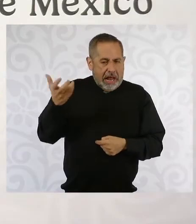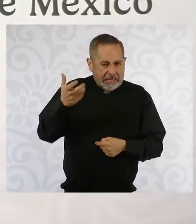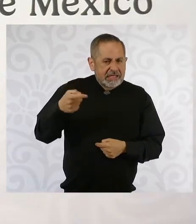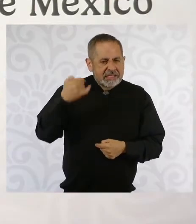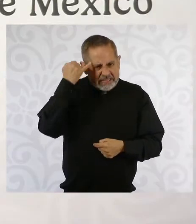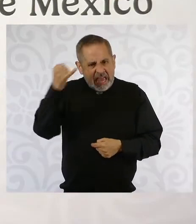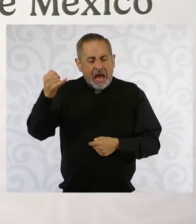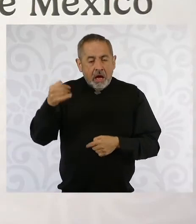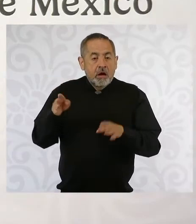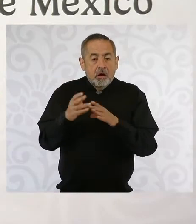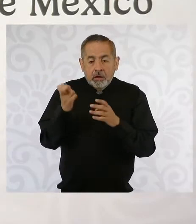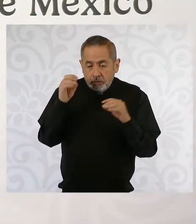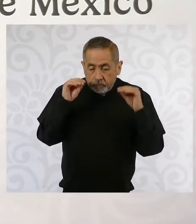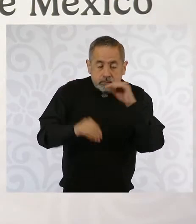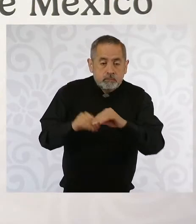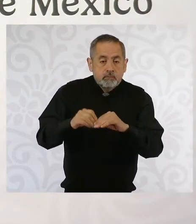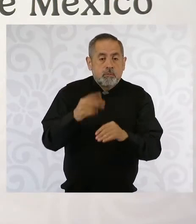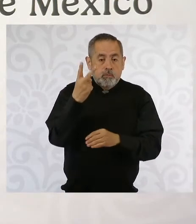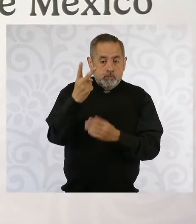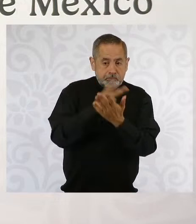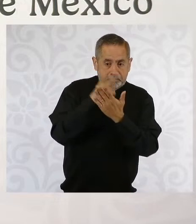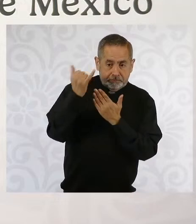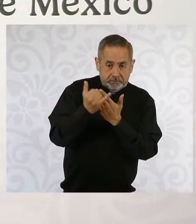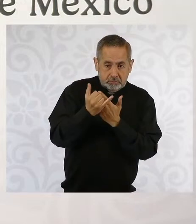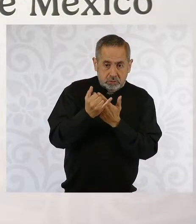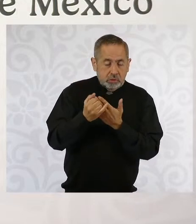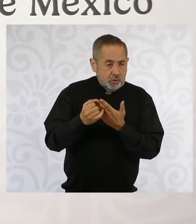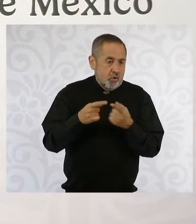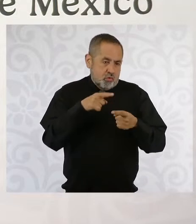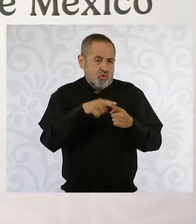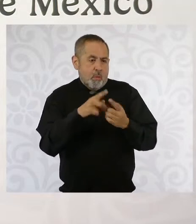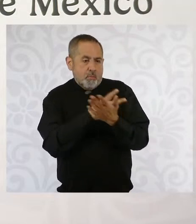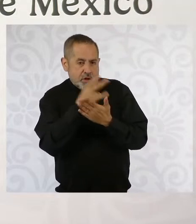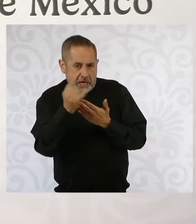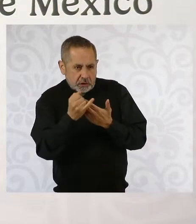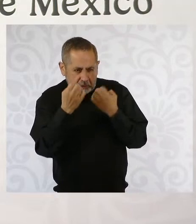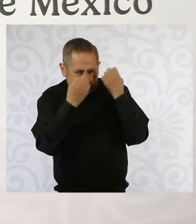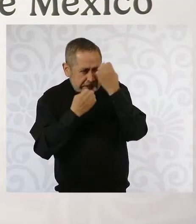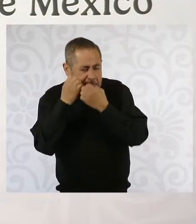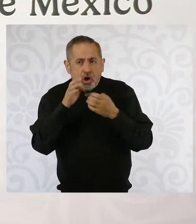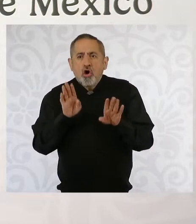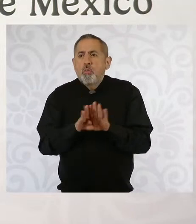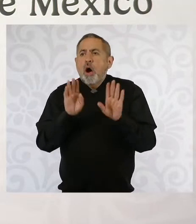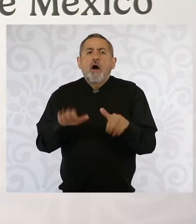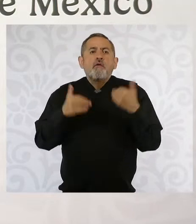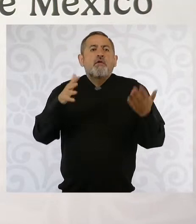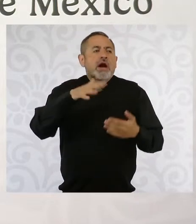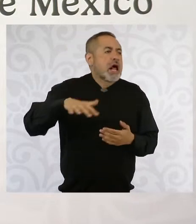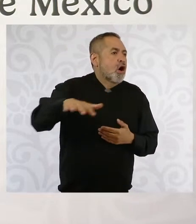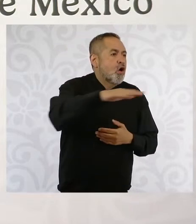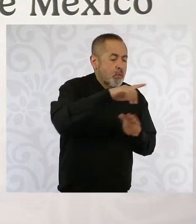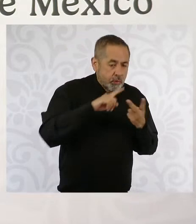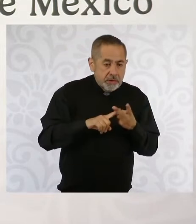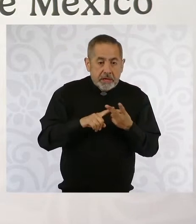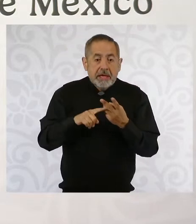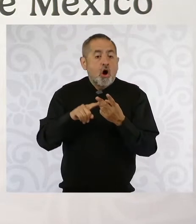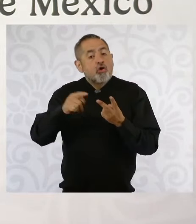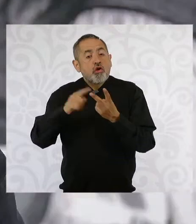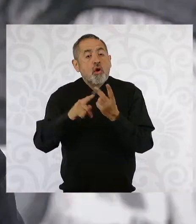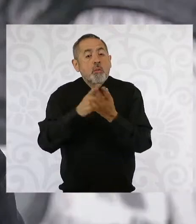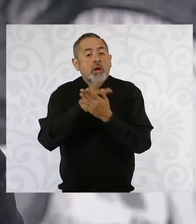a elaborar dos proyectos paralelos un análisis de Mercado y un plan de negocios así como el